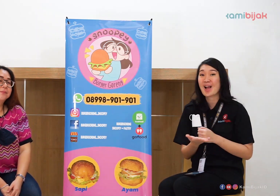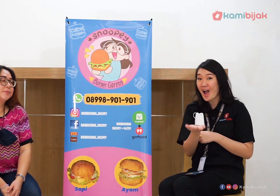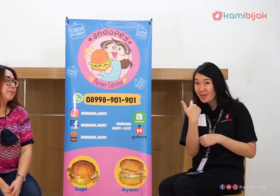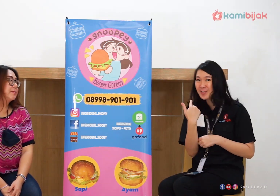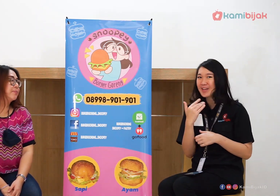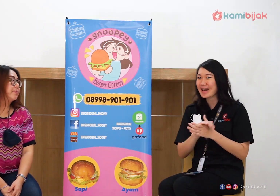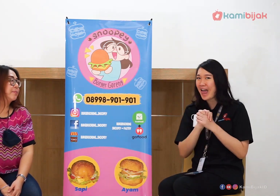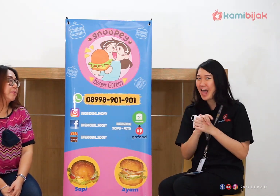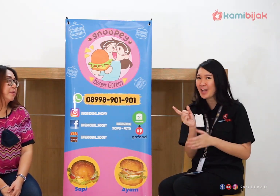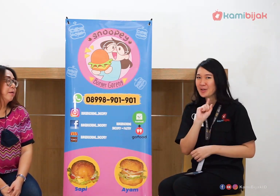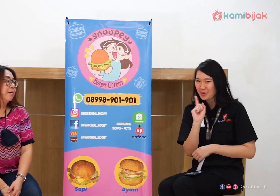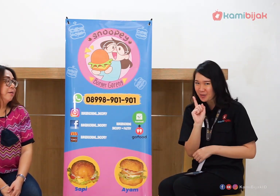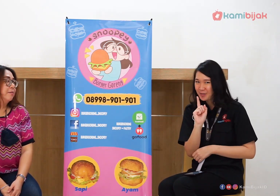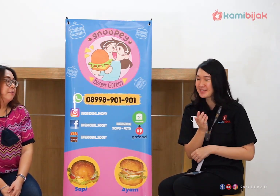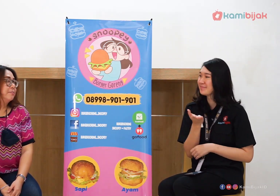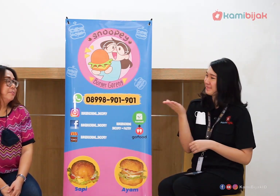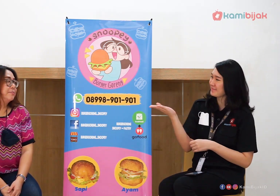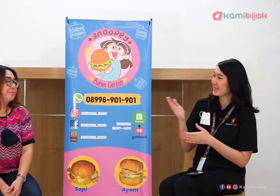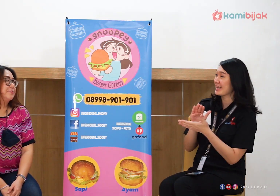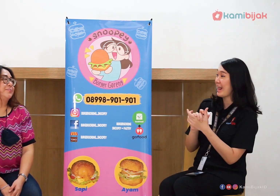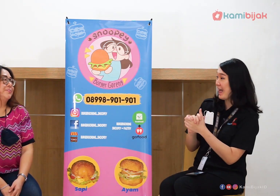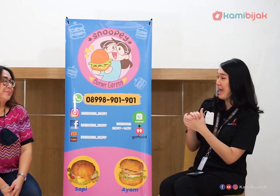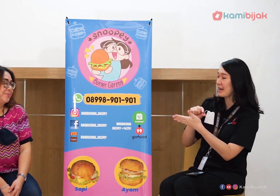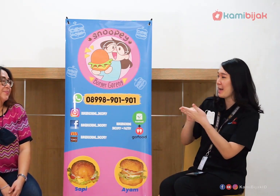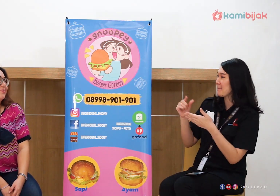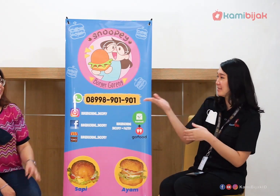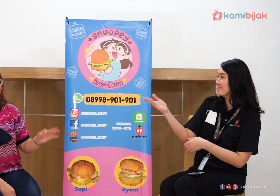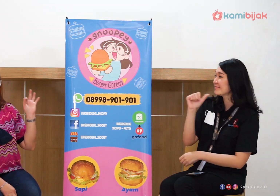Ayo berkenalan dulu. Siapa nama Anda?